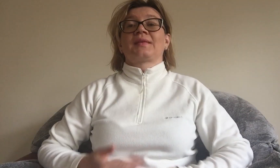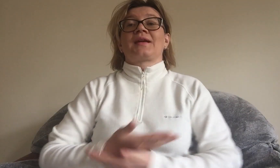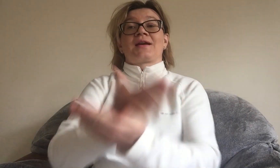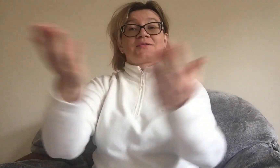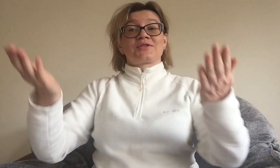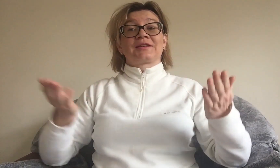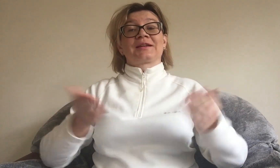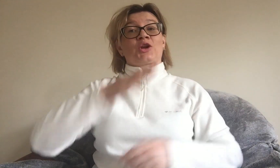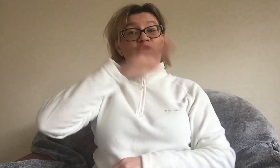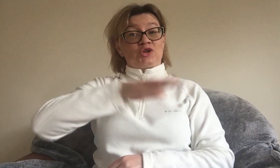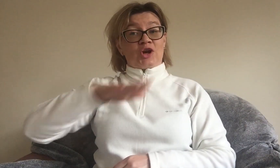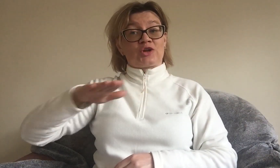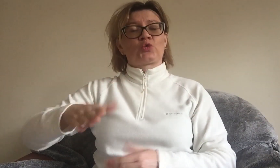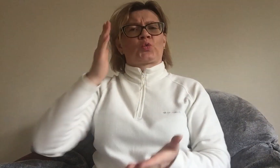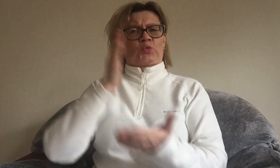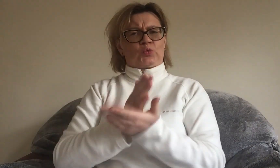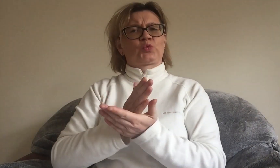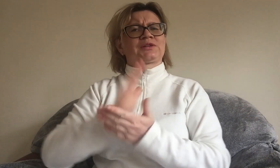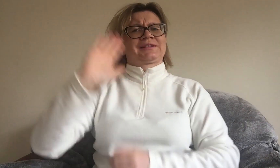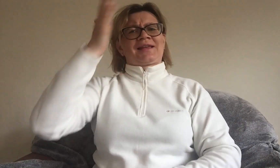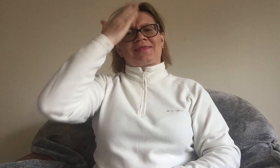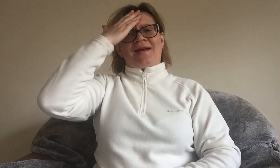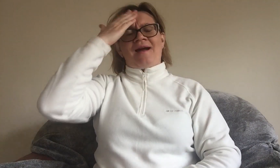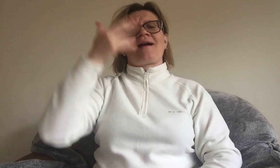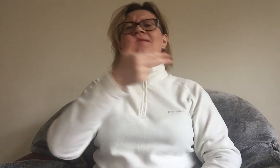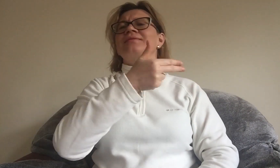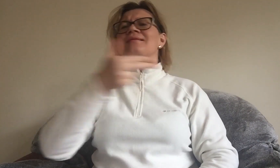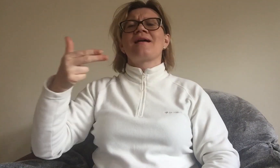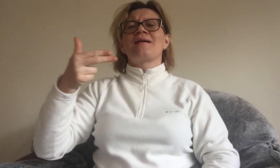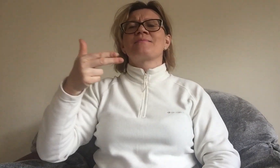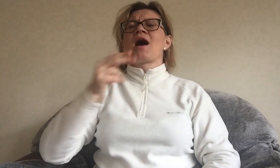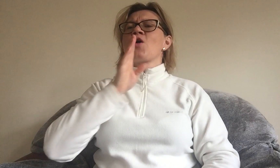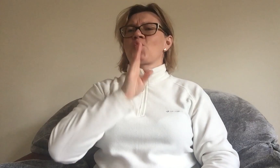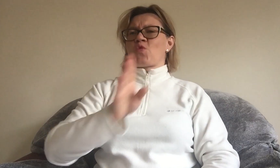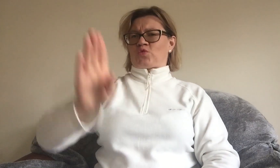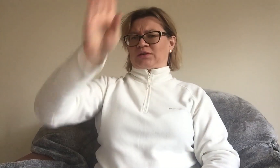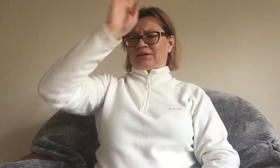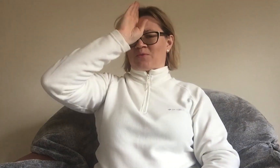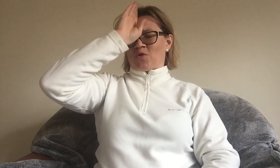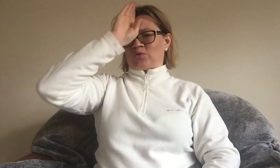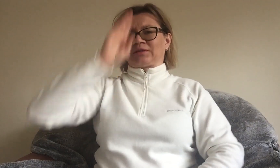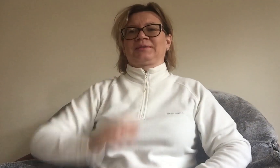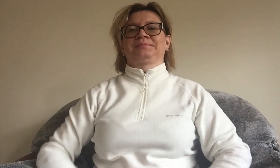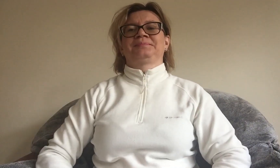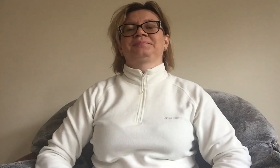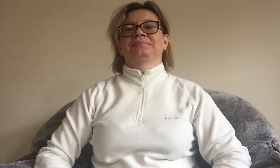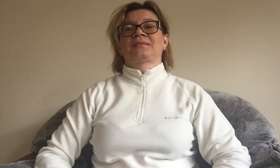Już wszyscy poznaliście temat o kosmosie.